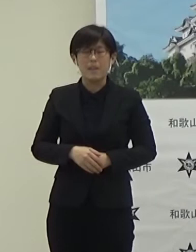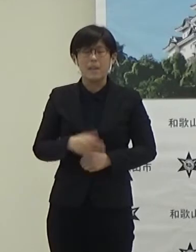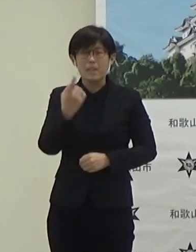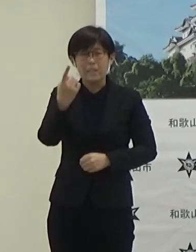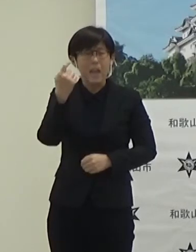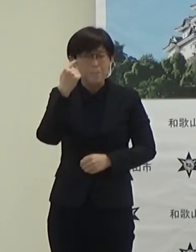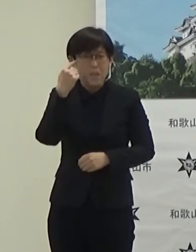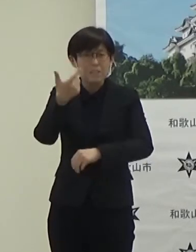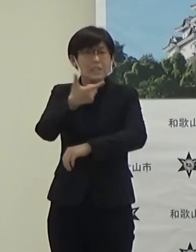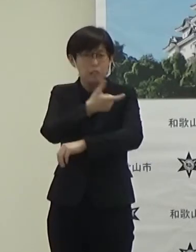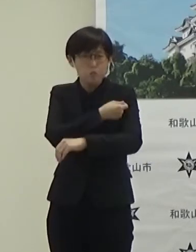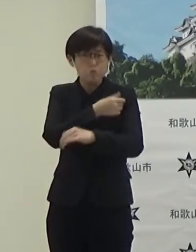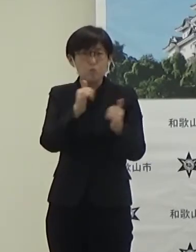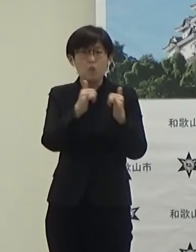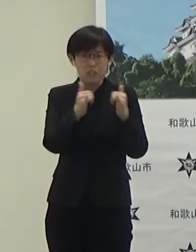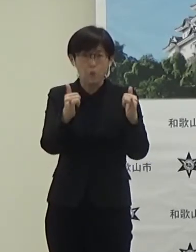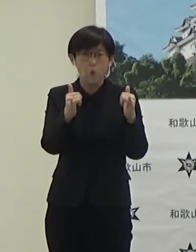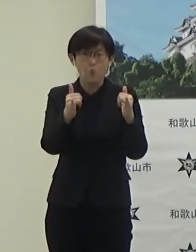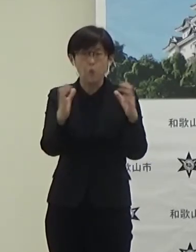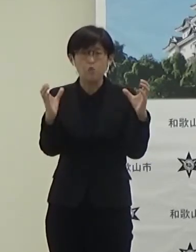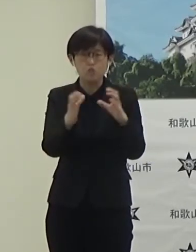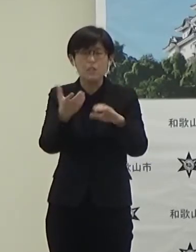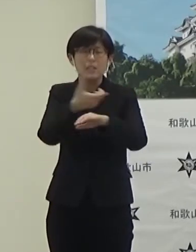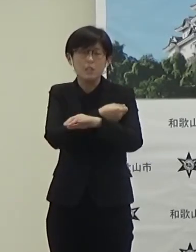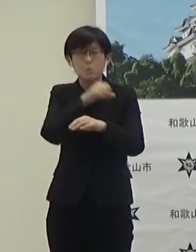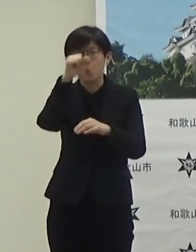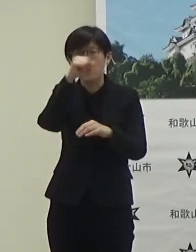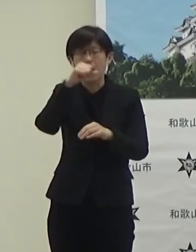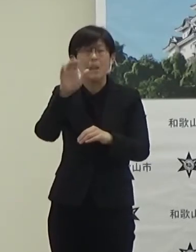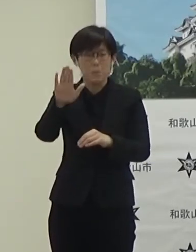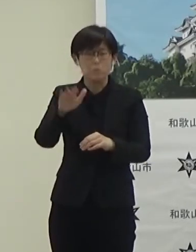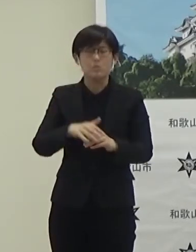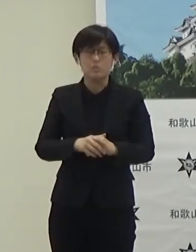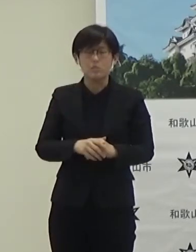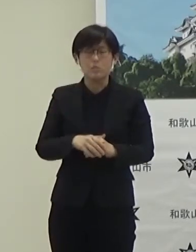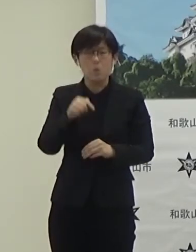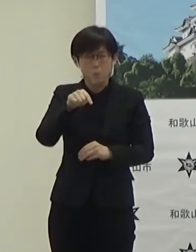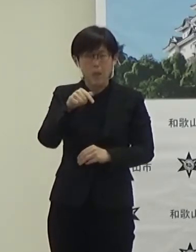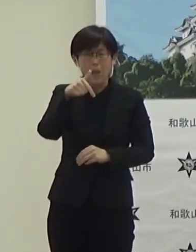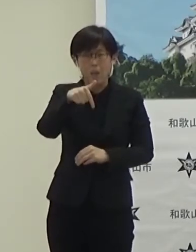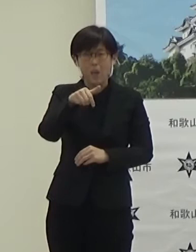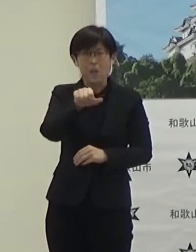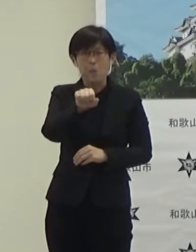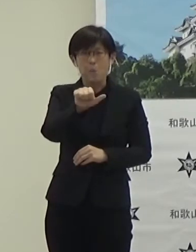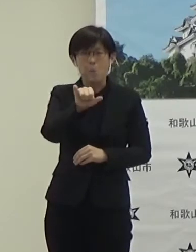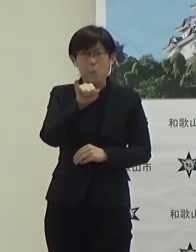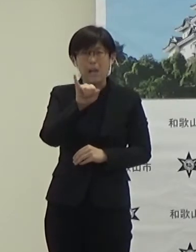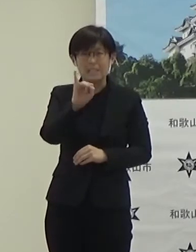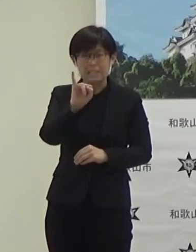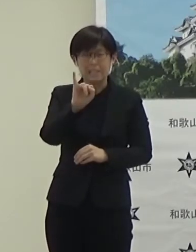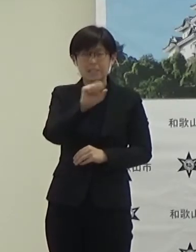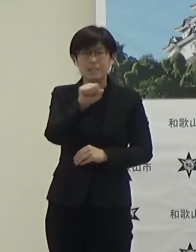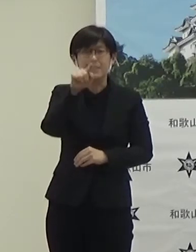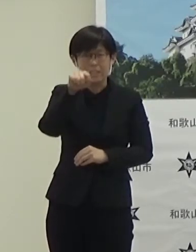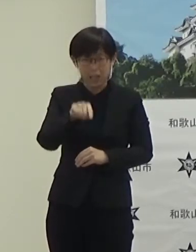集団接種を予定しておりまして、これはファイザー製で1、2回は打っていただくと